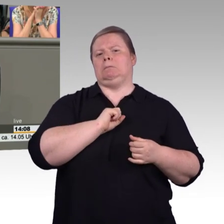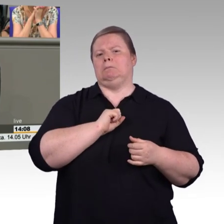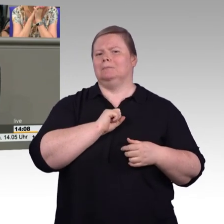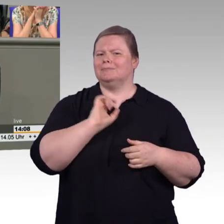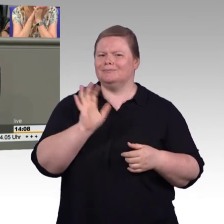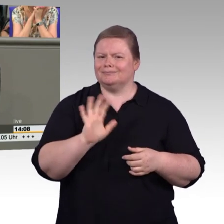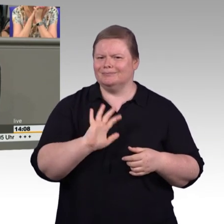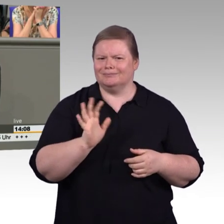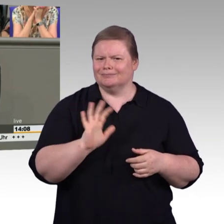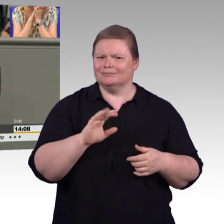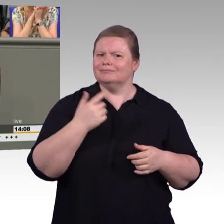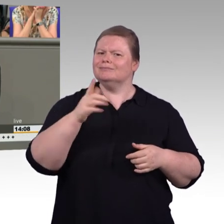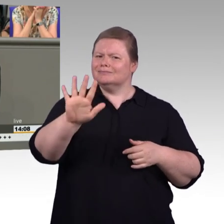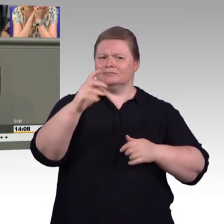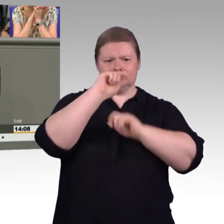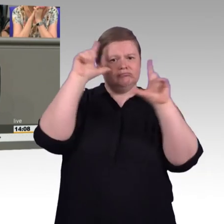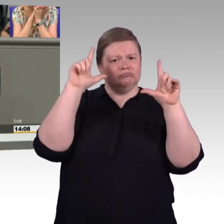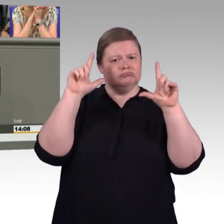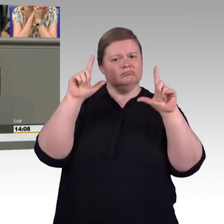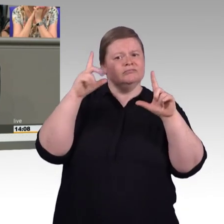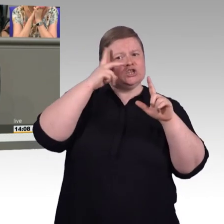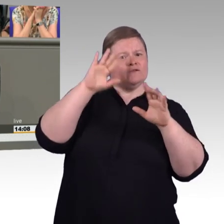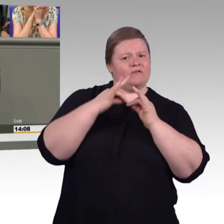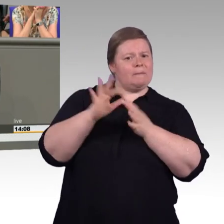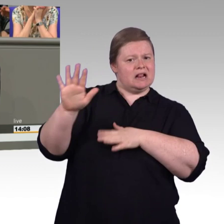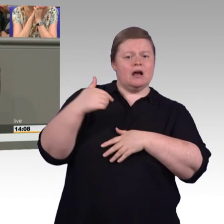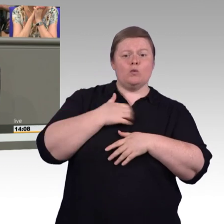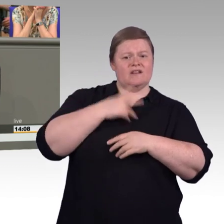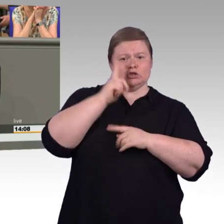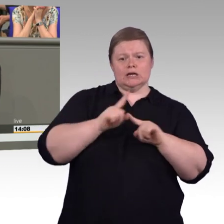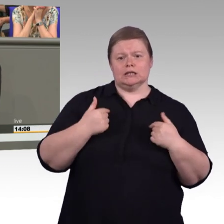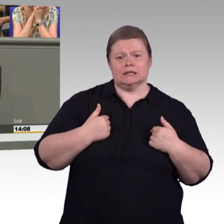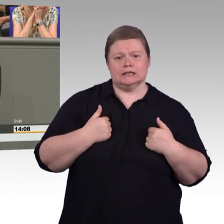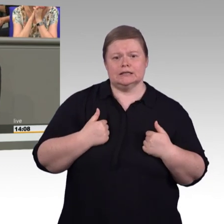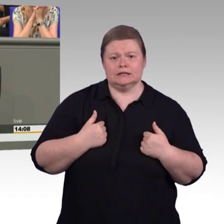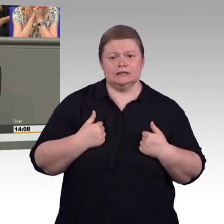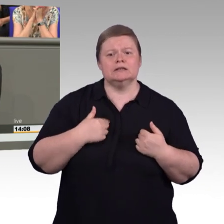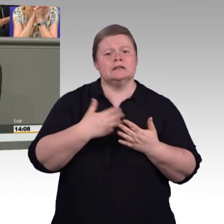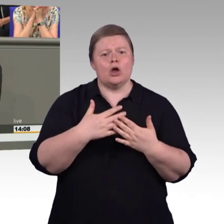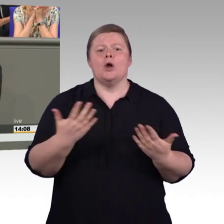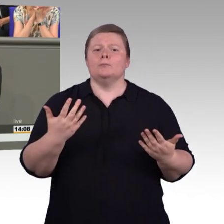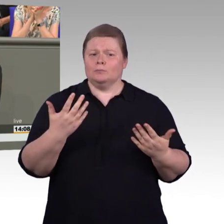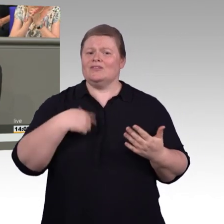gerade wenn es um unsere Verfassung geht, sind Schnellschüsse immer falsch, deshalb lassen Sie uns abwarten, was die Expertenkommission,